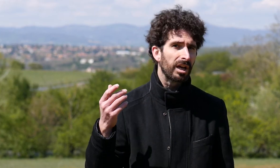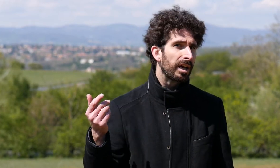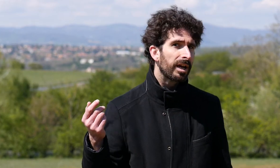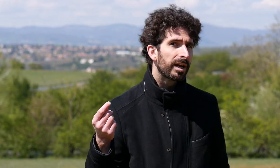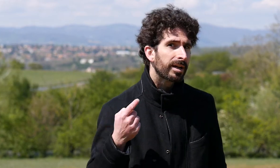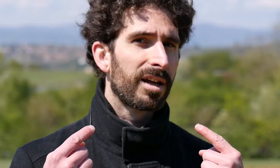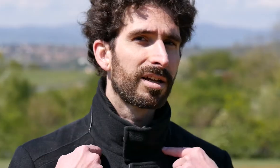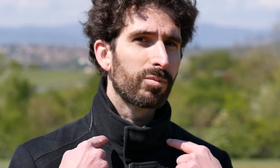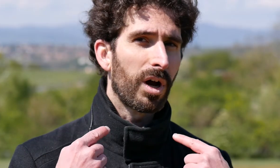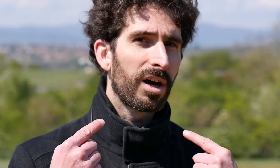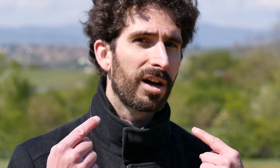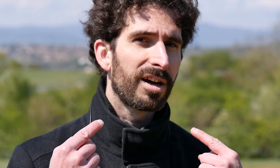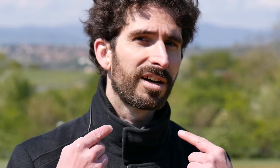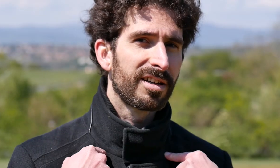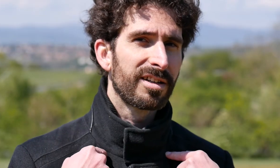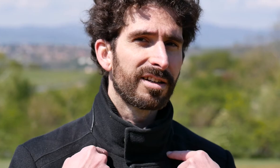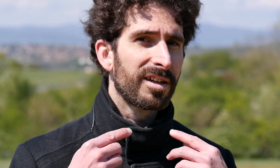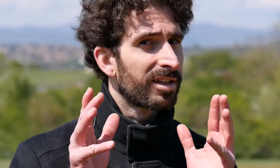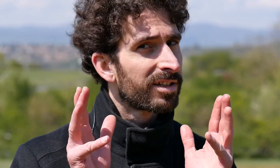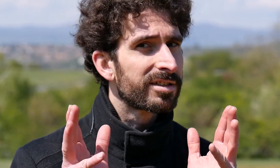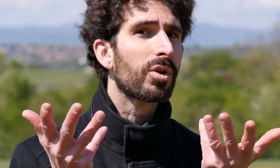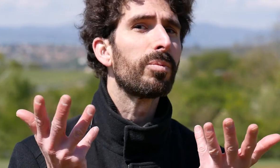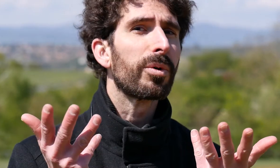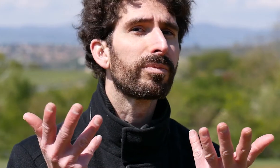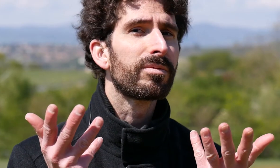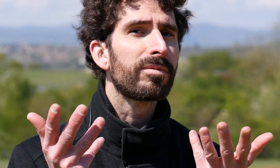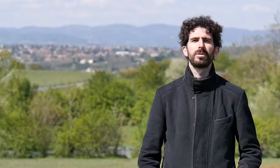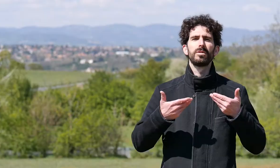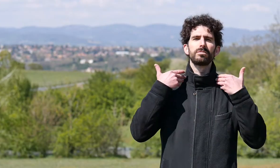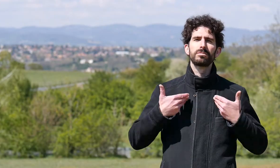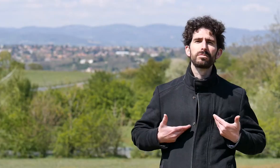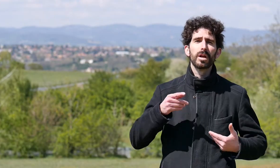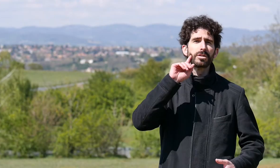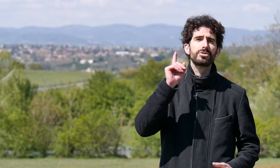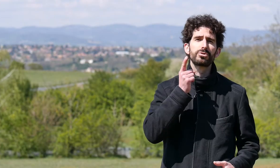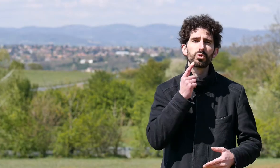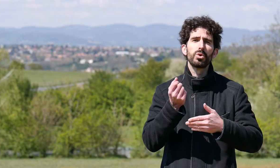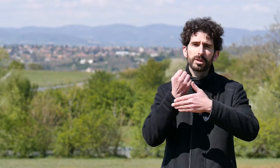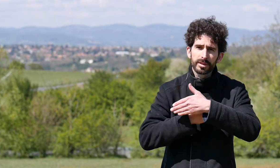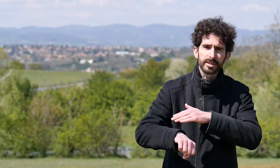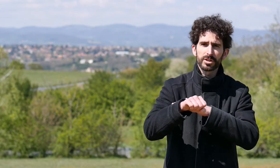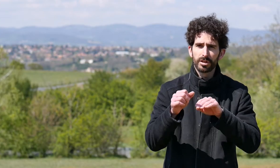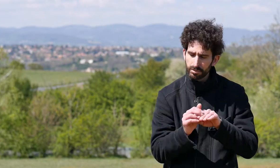Et moi, c'est comment ? Je suis sourd de naissance.